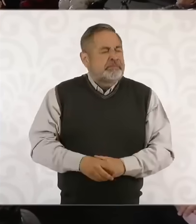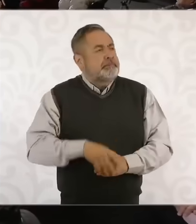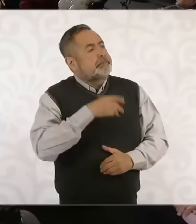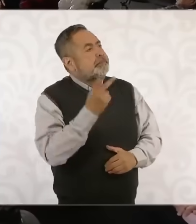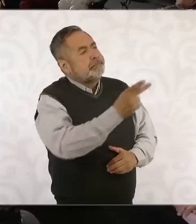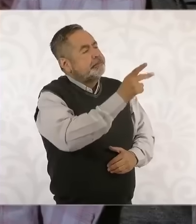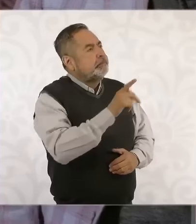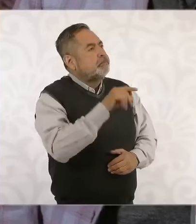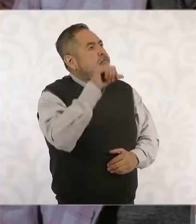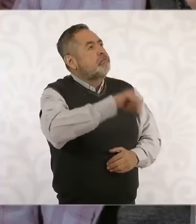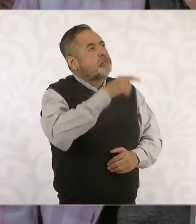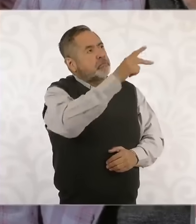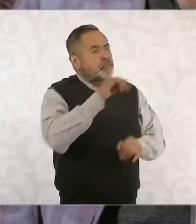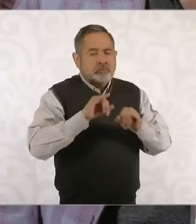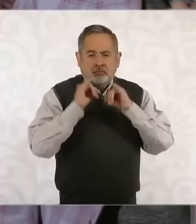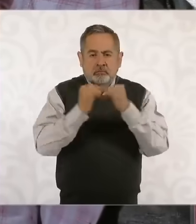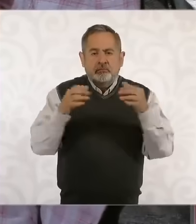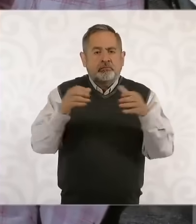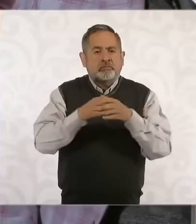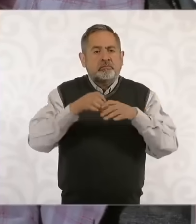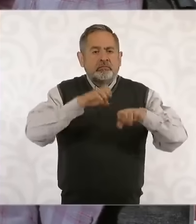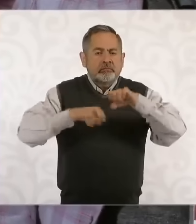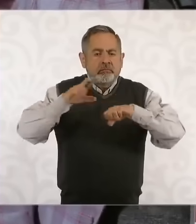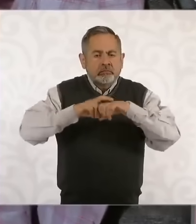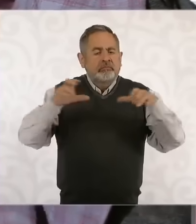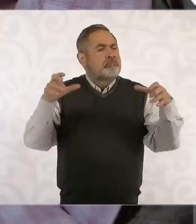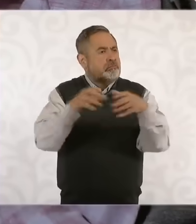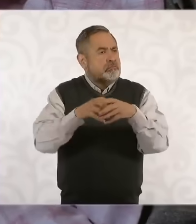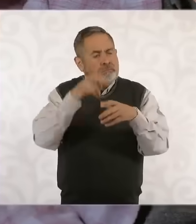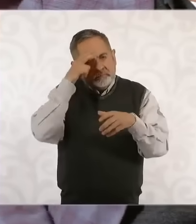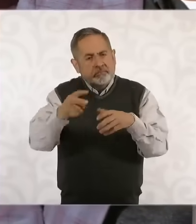con el cuerpo diplomático mexicano. ¿Qué mensaje va a transmitirle a los embajadores y cónsules?